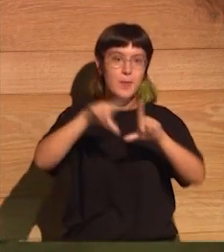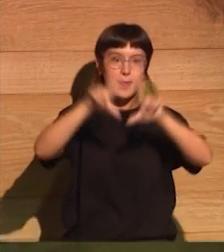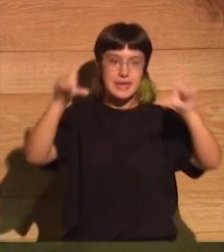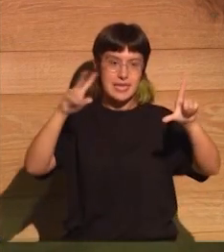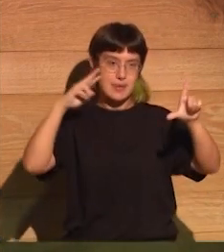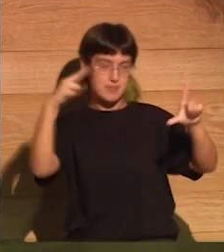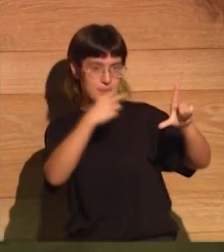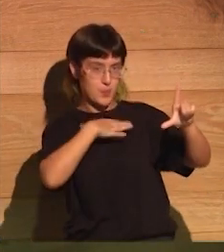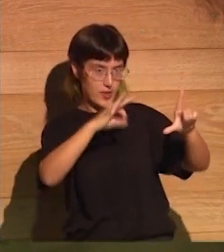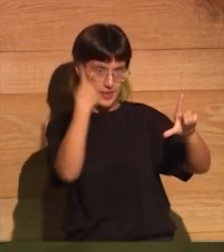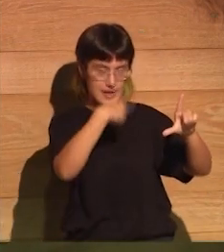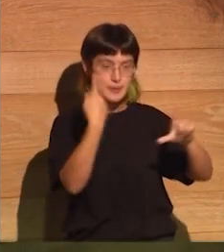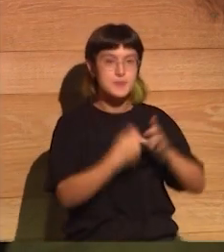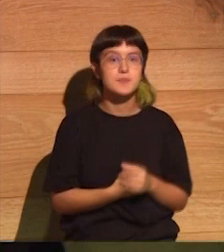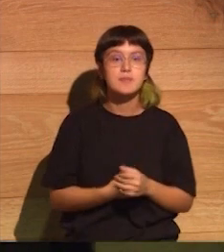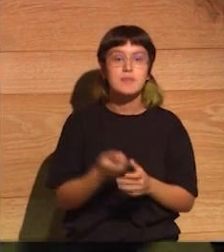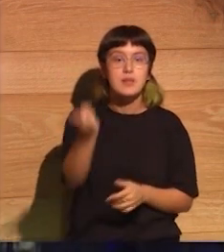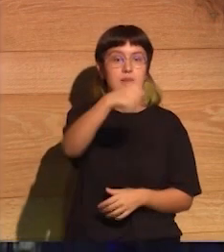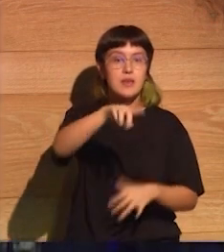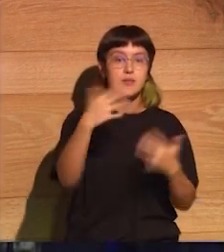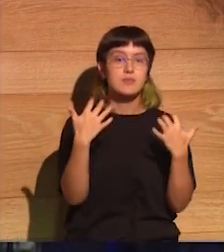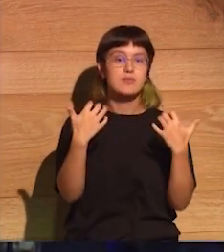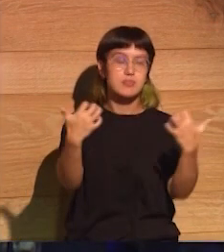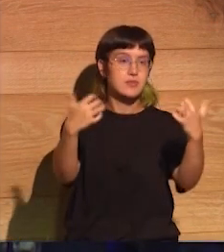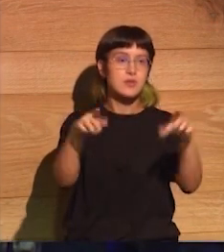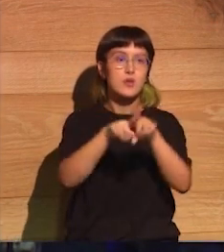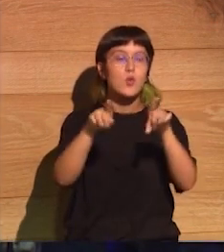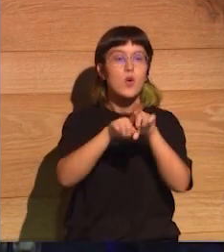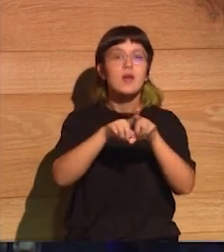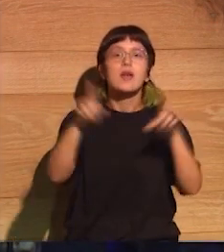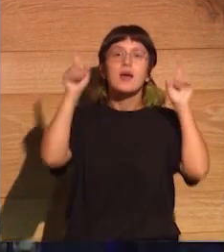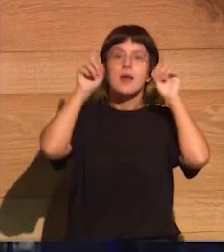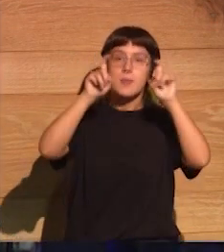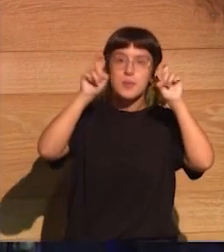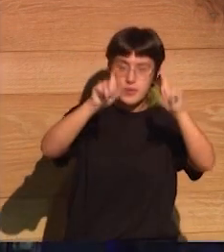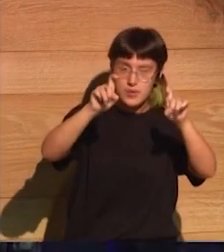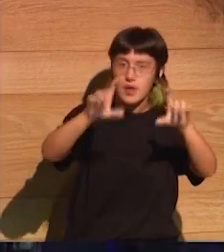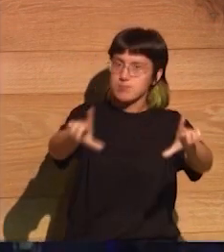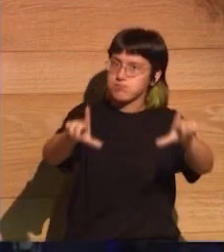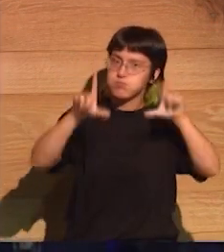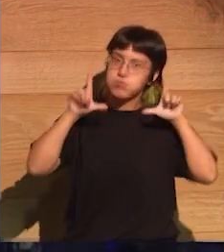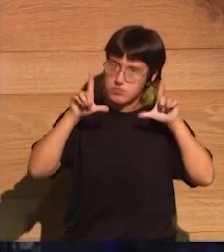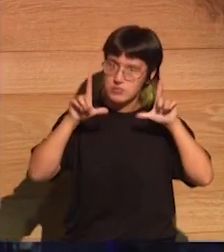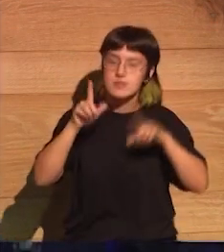que son los que van a protagonizar el aprendizaje en la formación superior y en todos los canales educativos en el futuro.